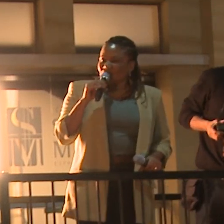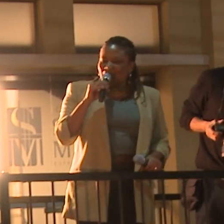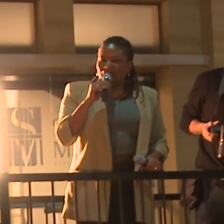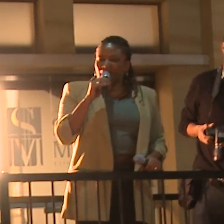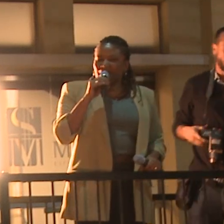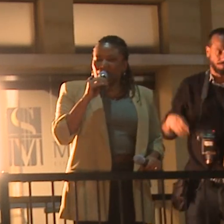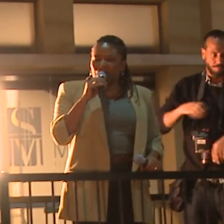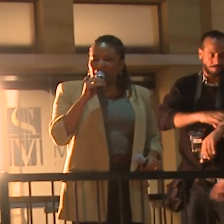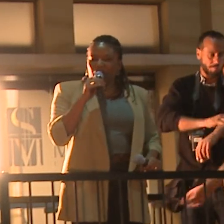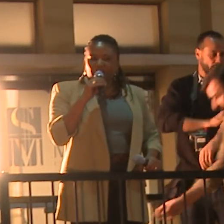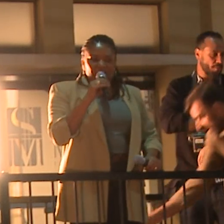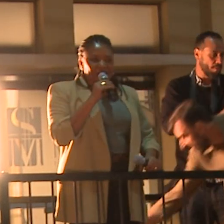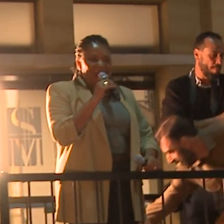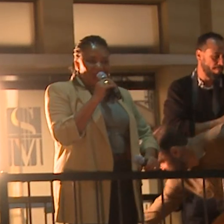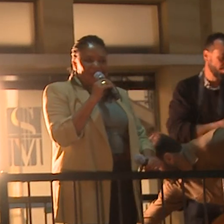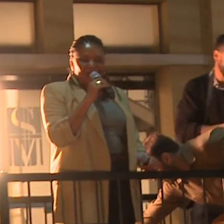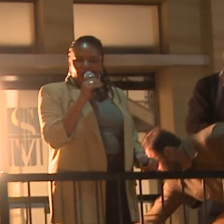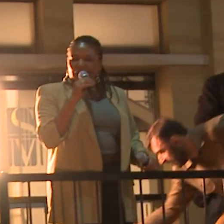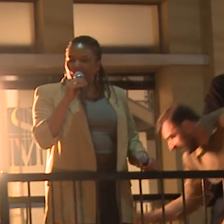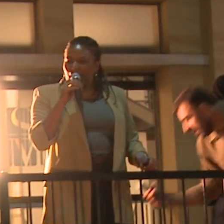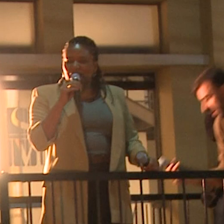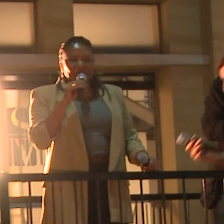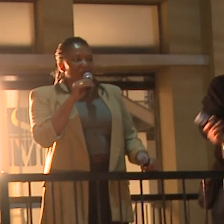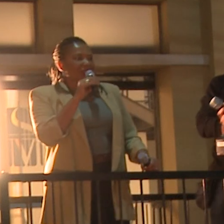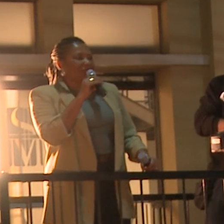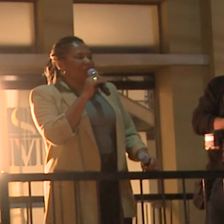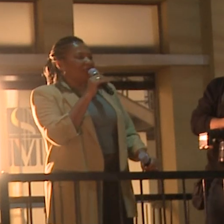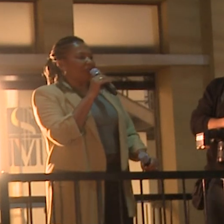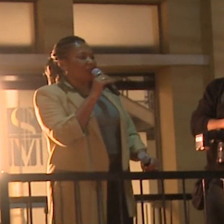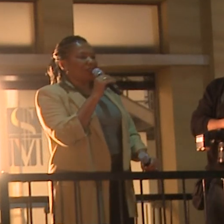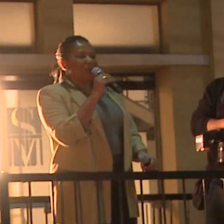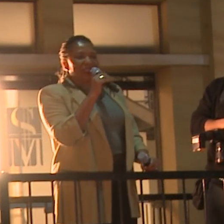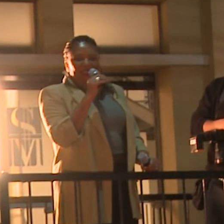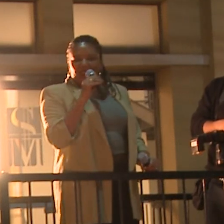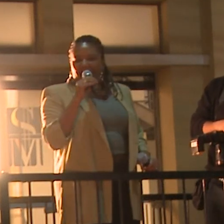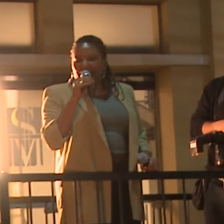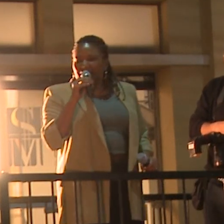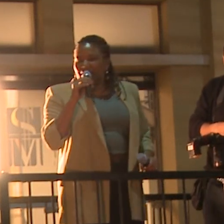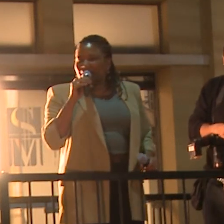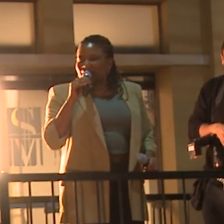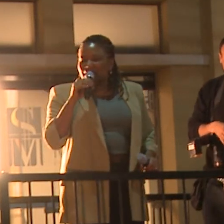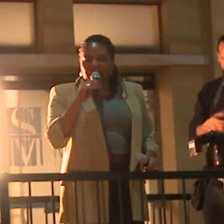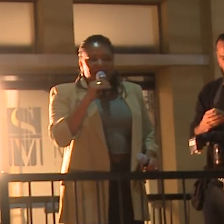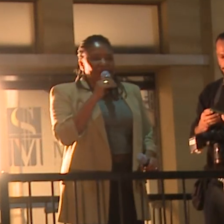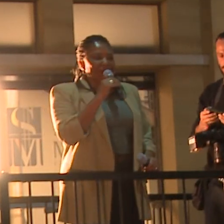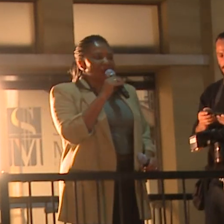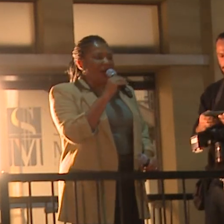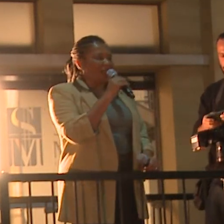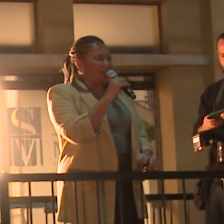usar a ferramenta digital para a gente criar também o nosso espaço, criar a nossa maneira, ter cada vez mais